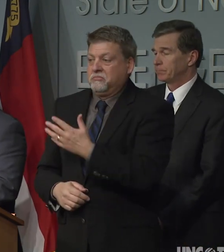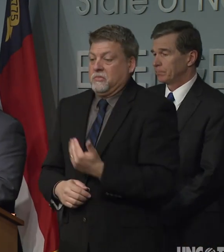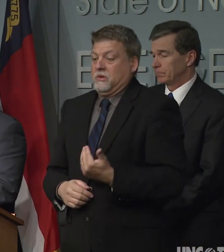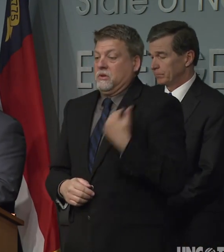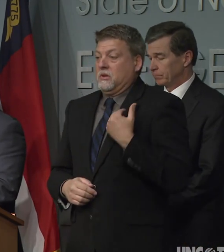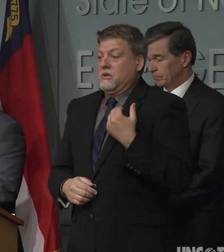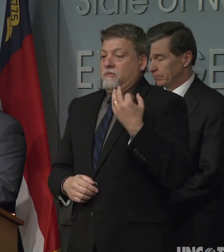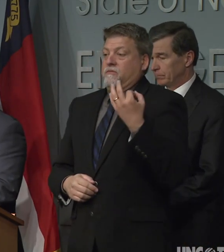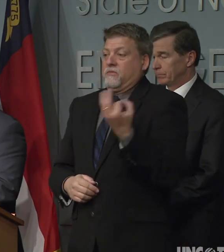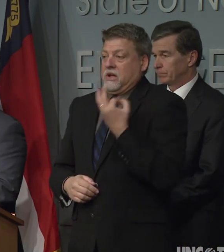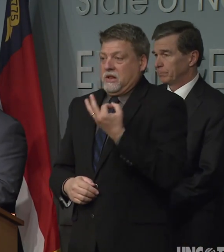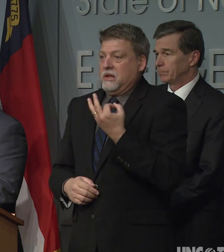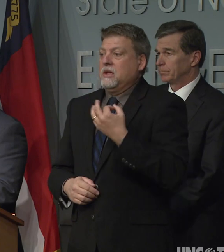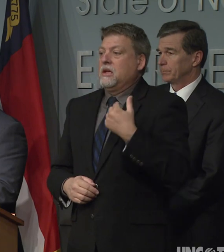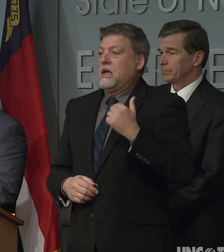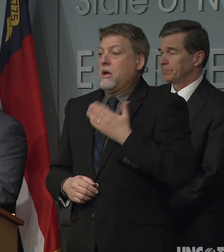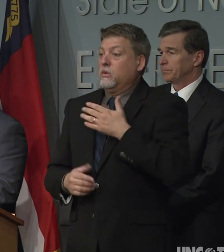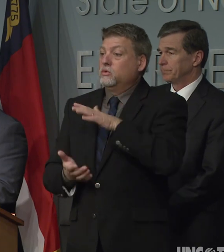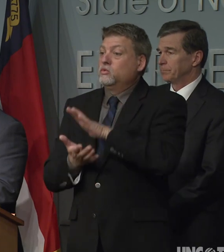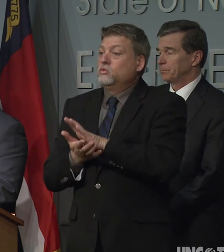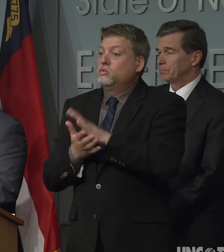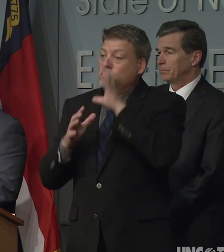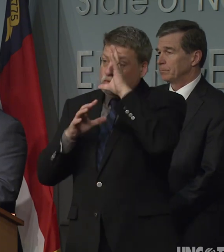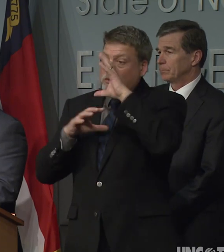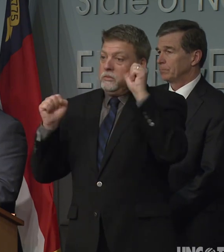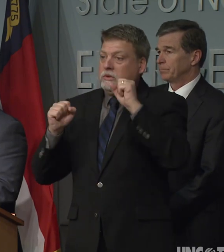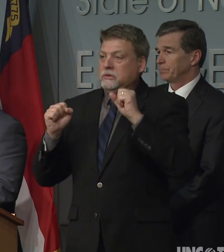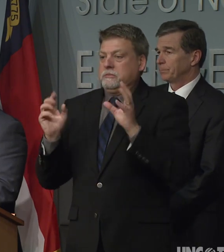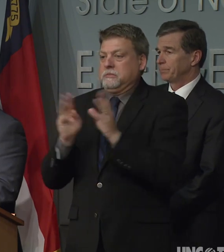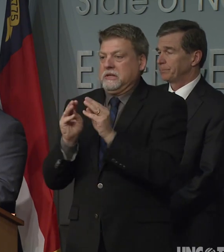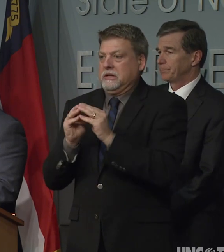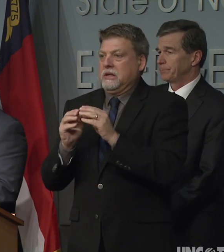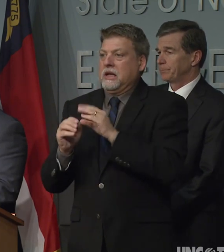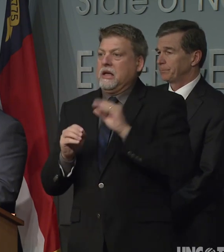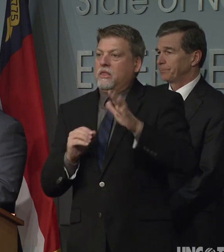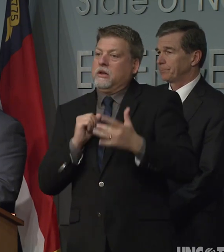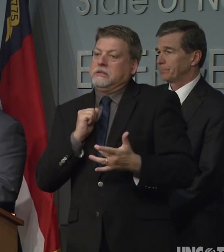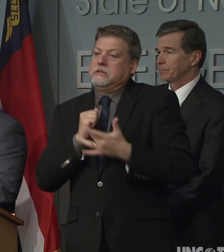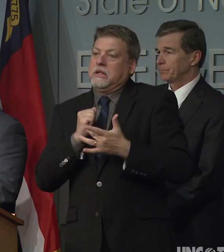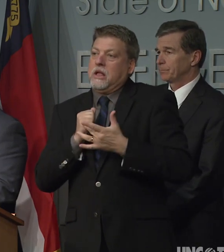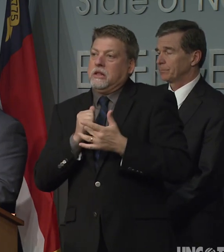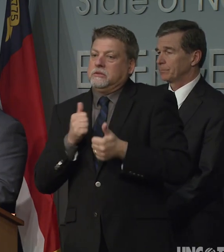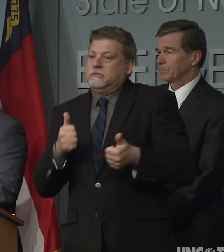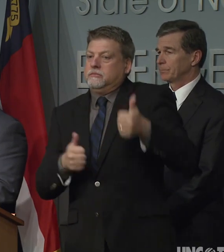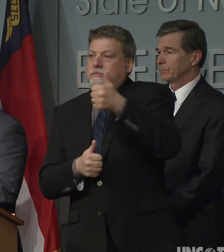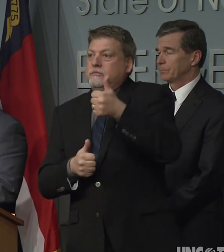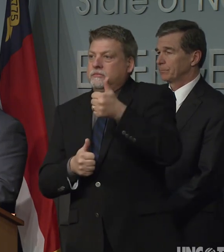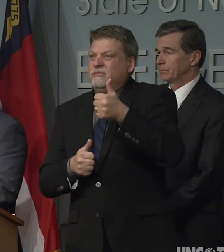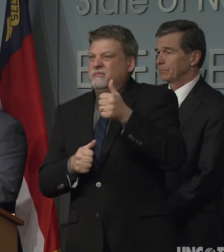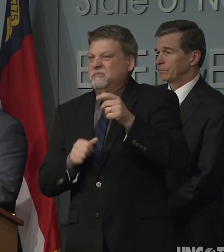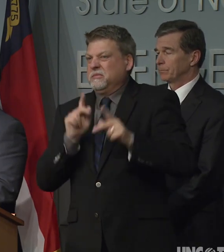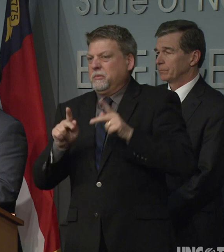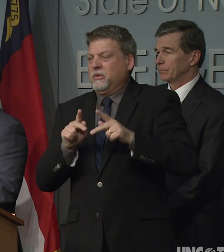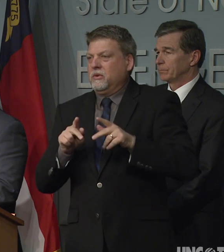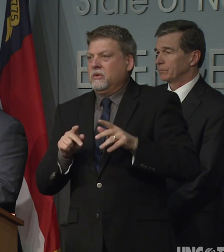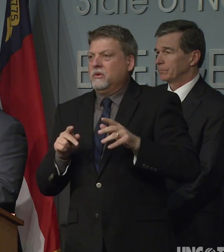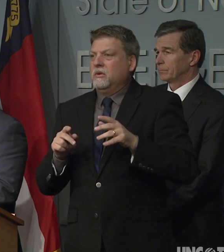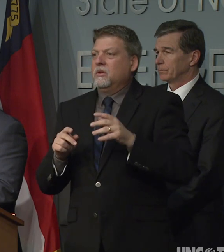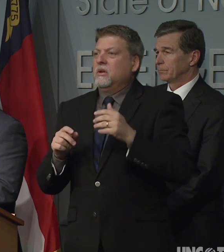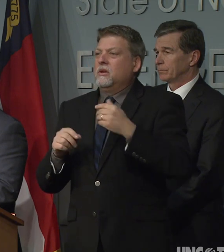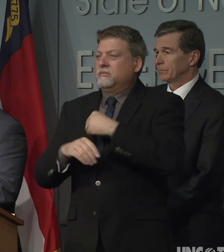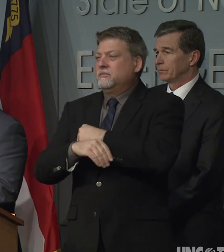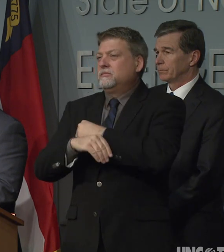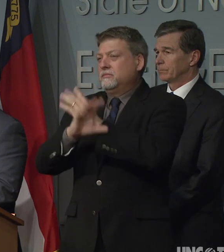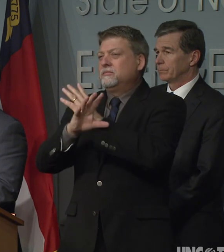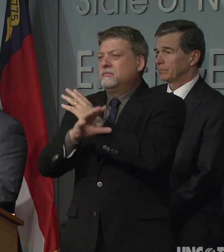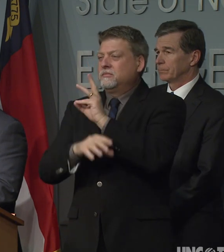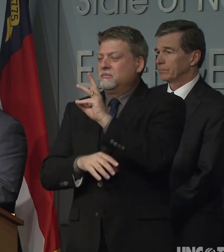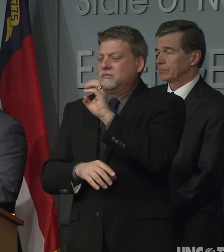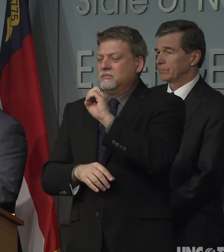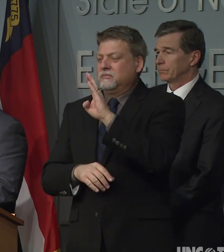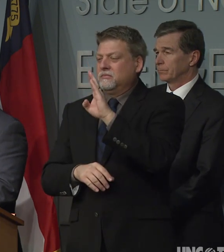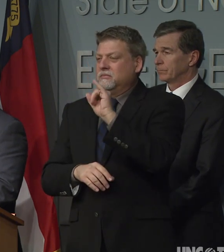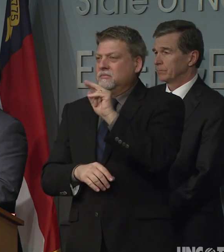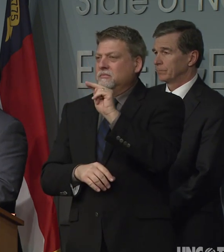El viernes ya tuvimos unas reunión de superintendentes y los oficiales y de tecnología y académicas, mediante en un